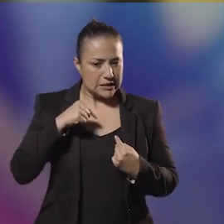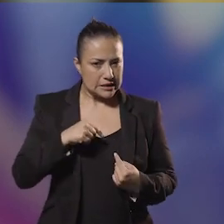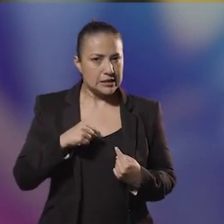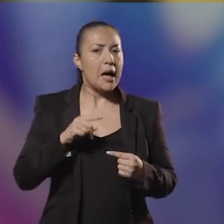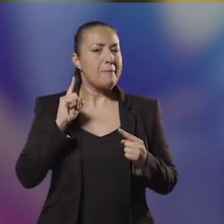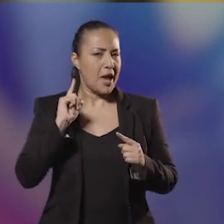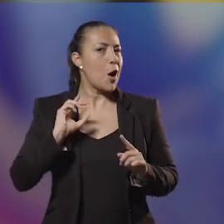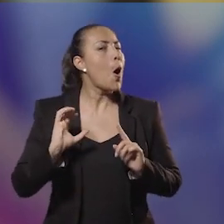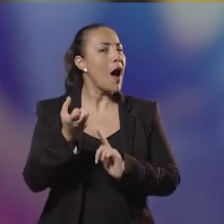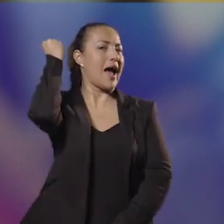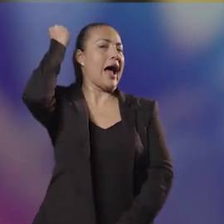pero una batalla ganada.